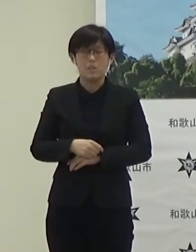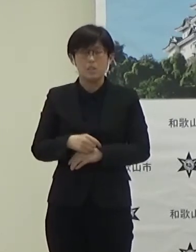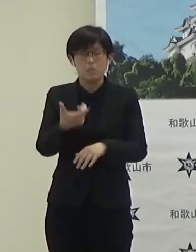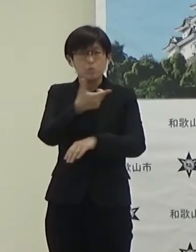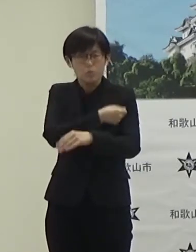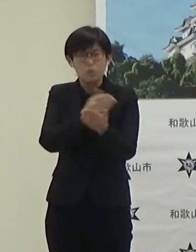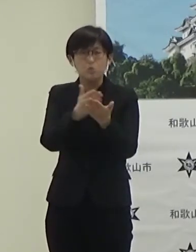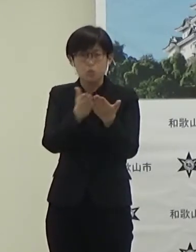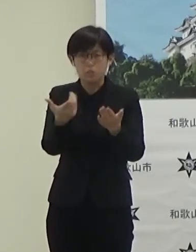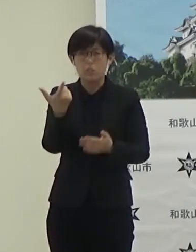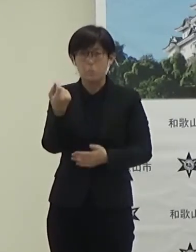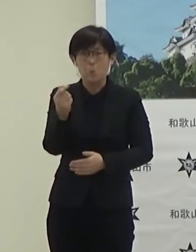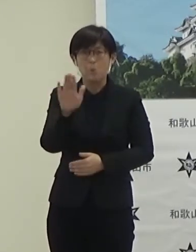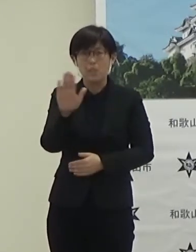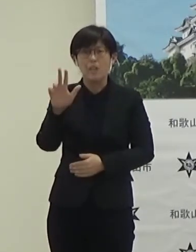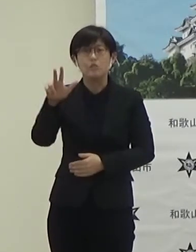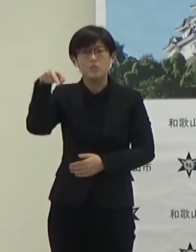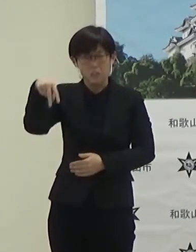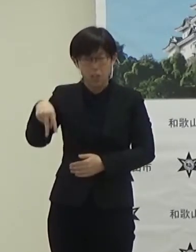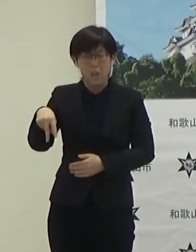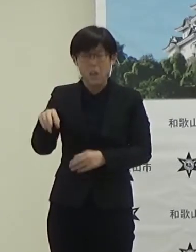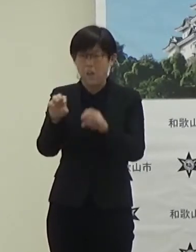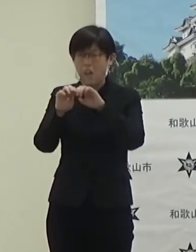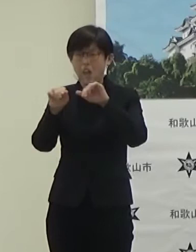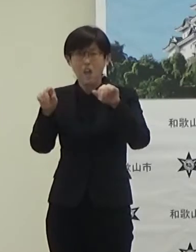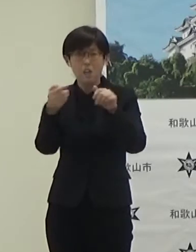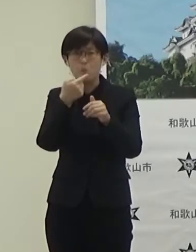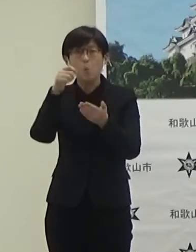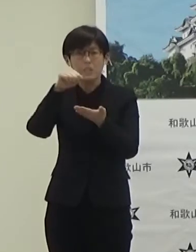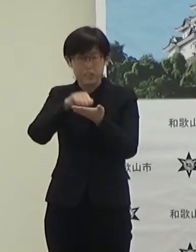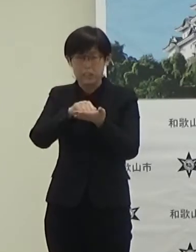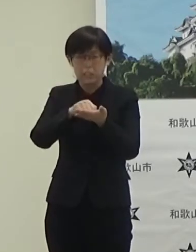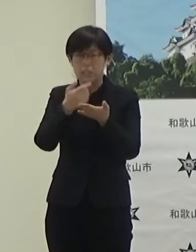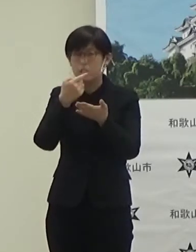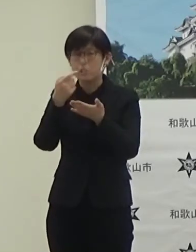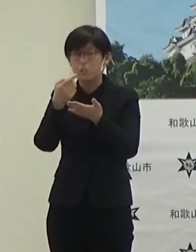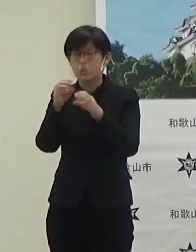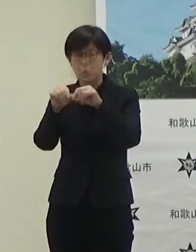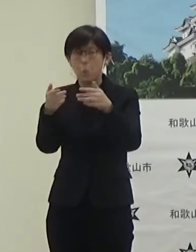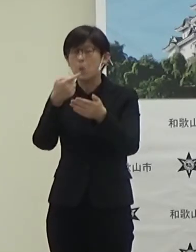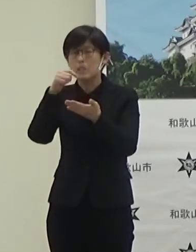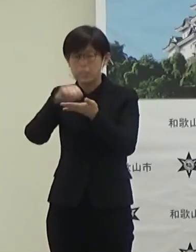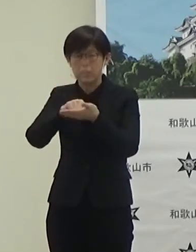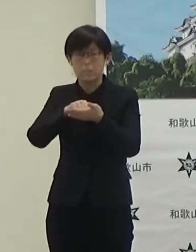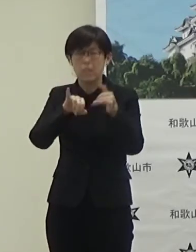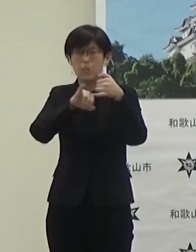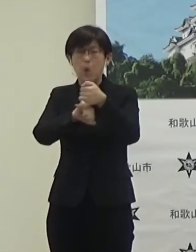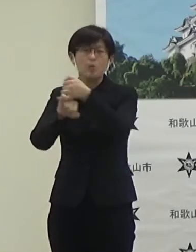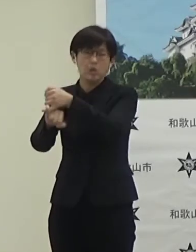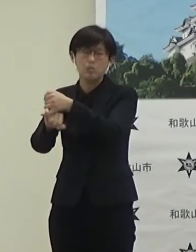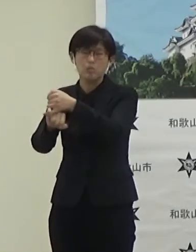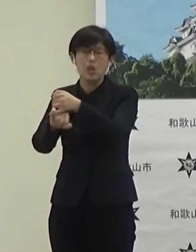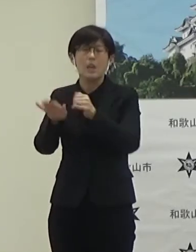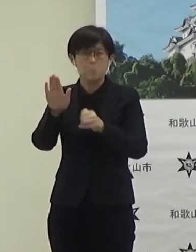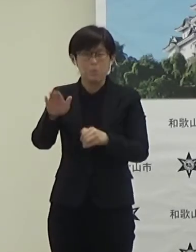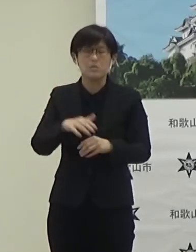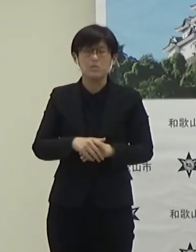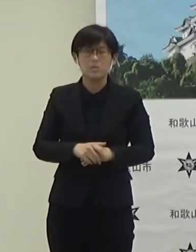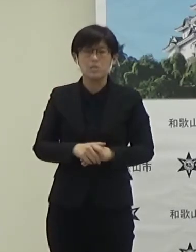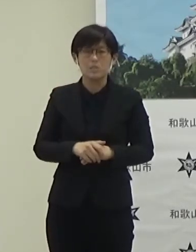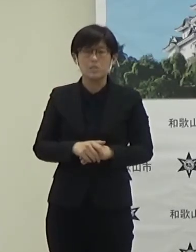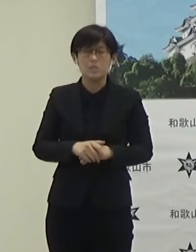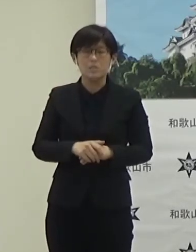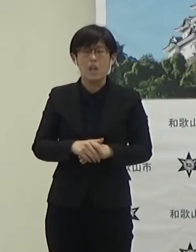土日土日で大体予約をとっておりますす でに。ただまだ土曜日も空いてる状態で